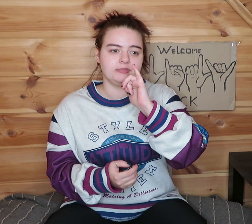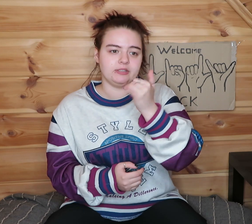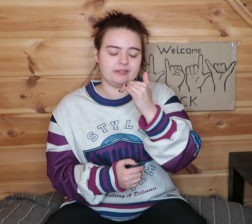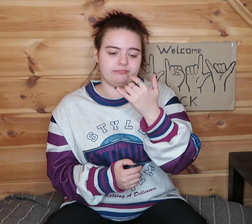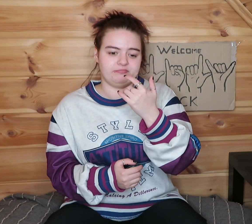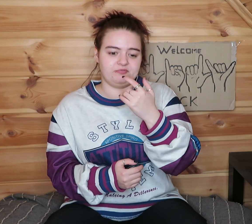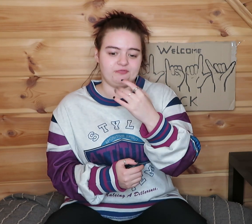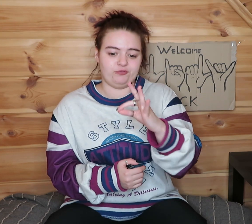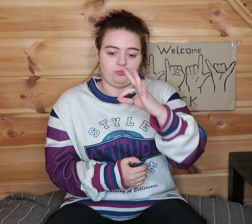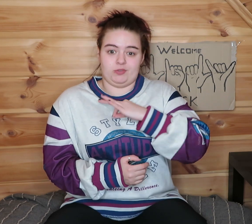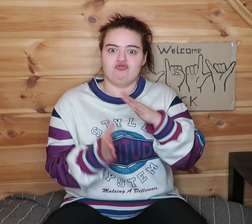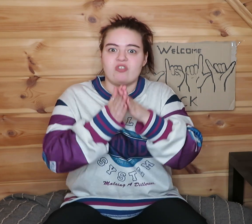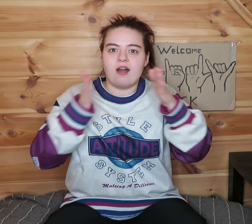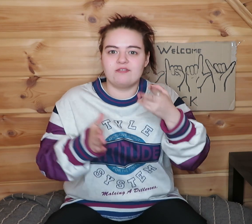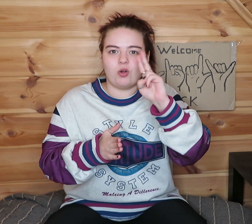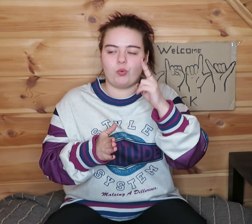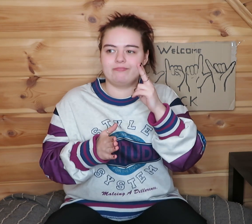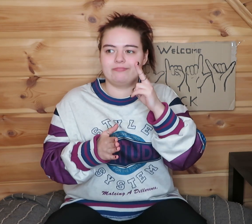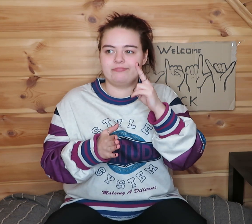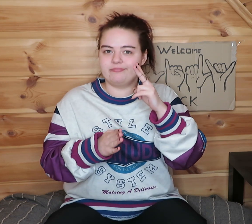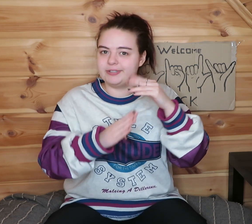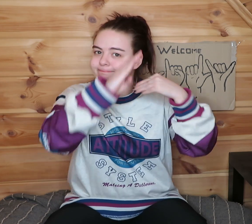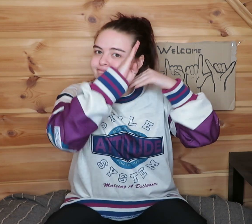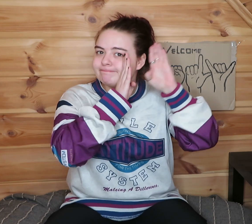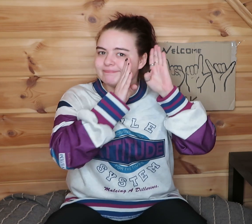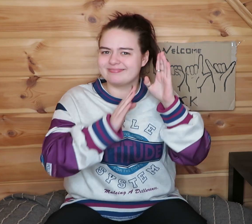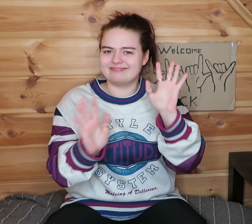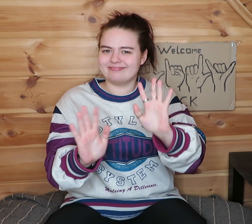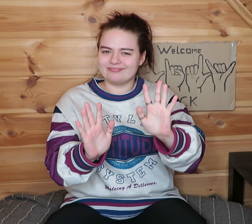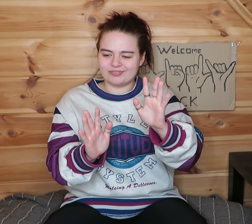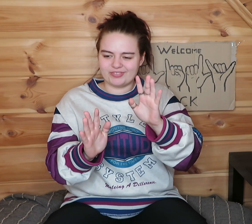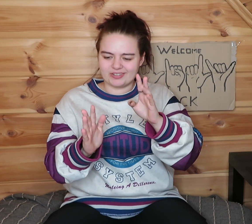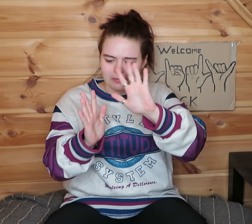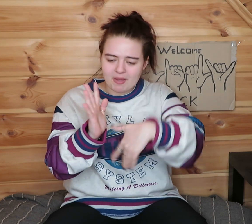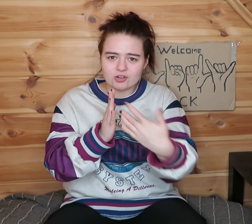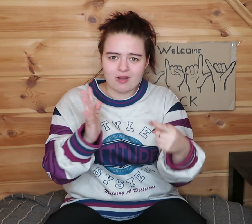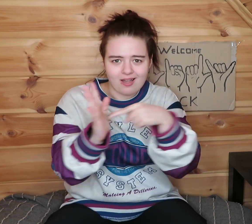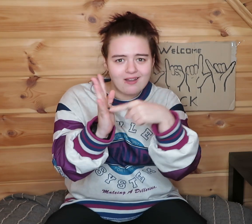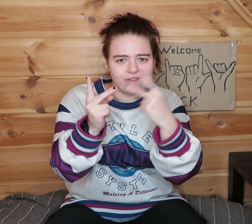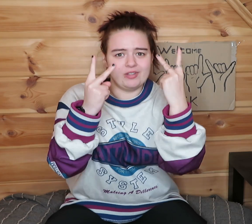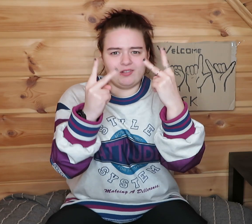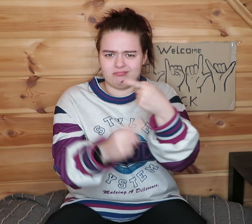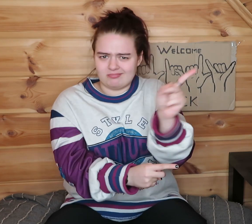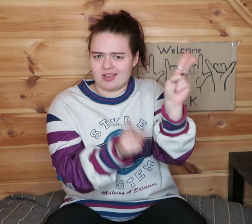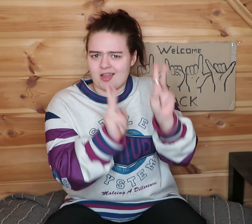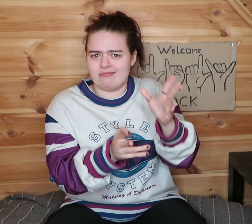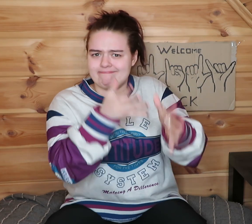Ich finde das sehr schade. Es wird nur auf die Hörfähigkeit geachtet. Aber die Gebärdensprache sollte doch das wichtige sein.